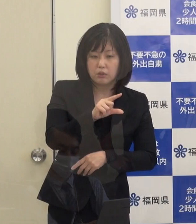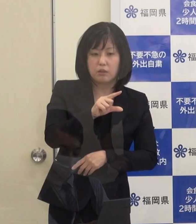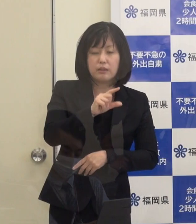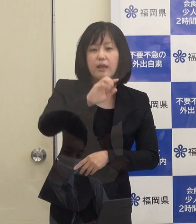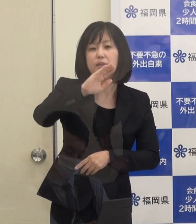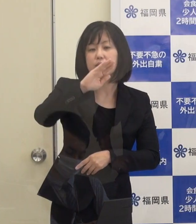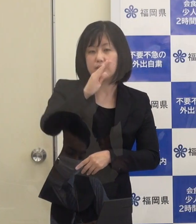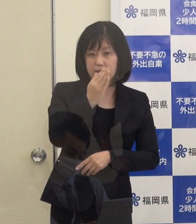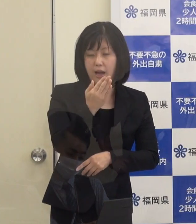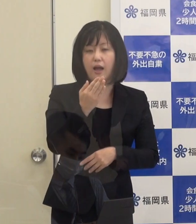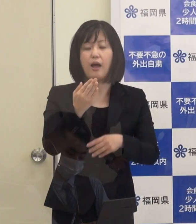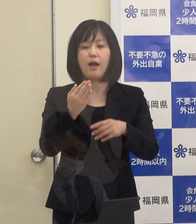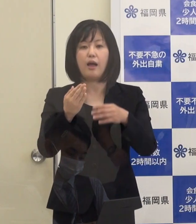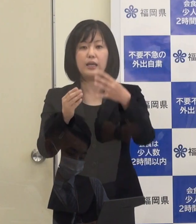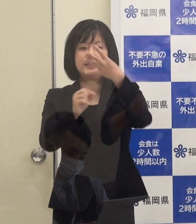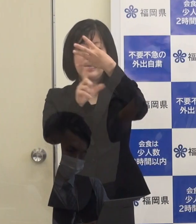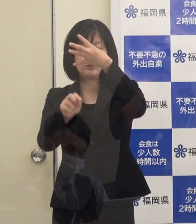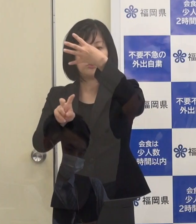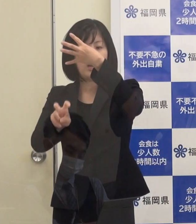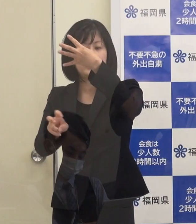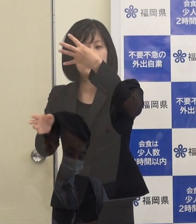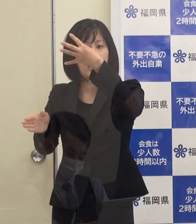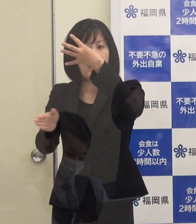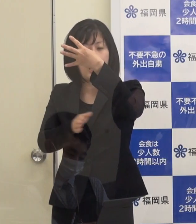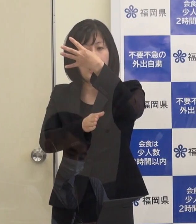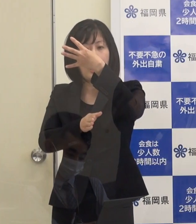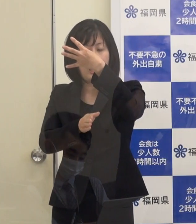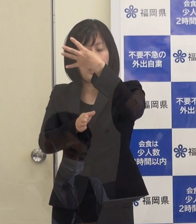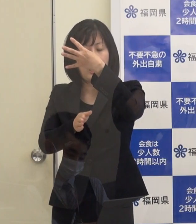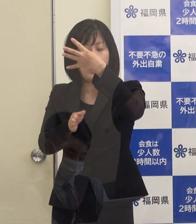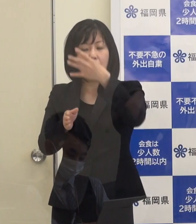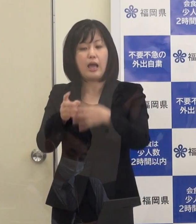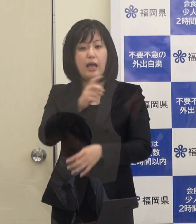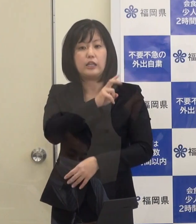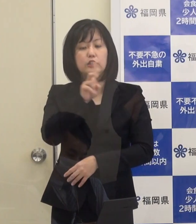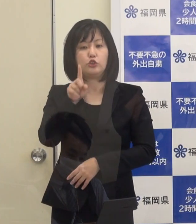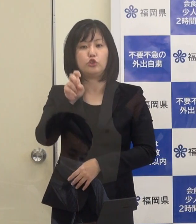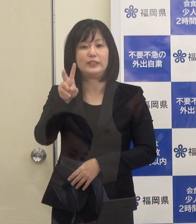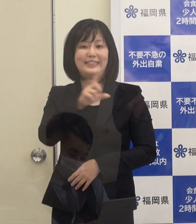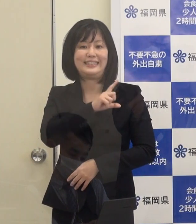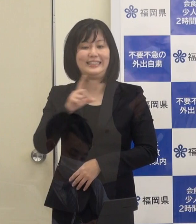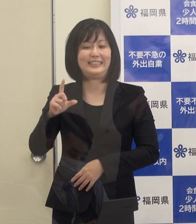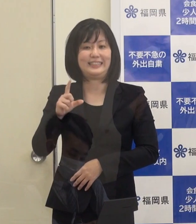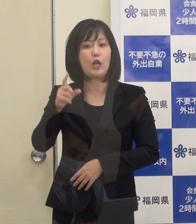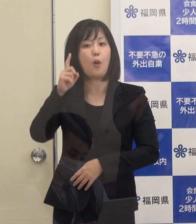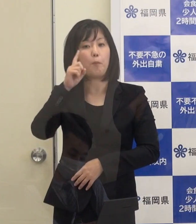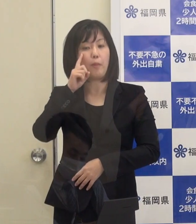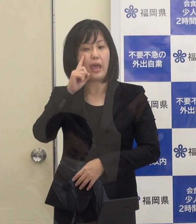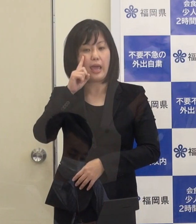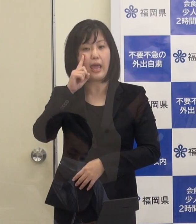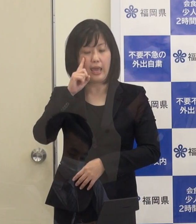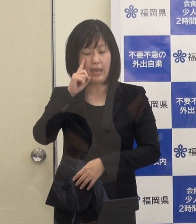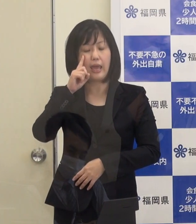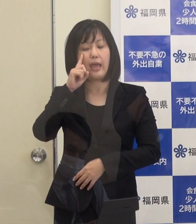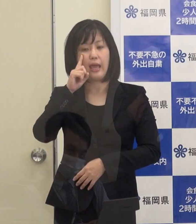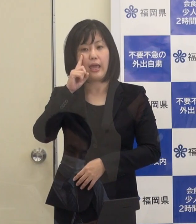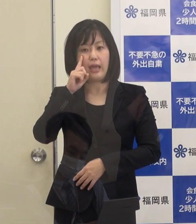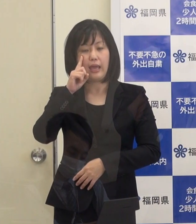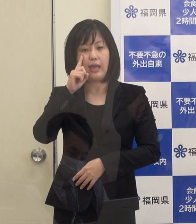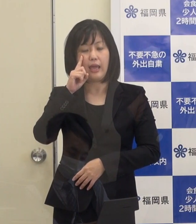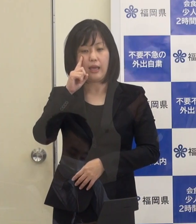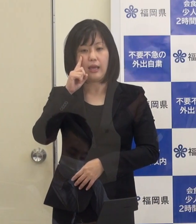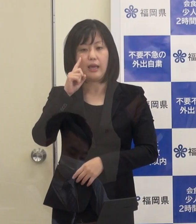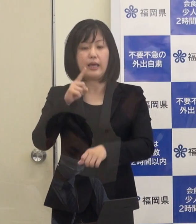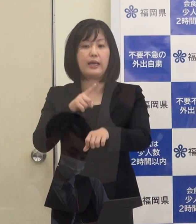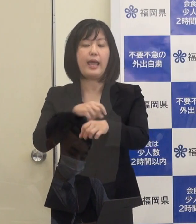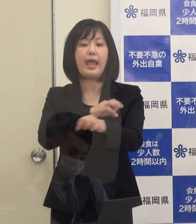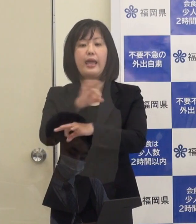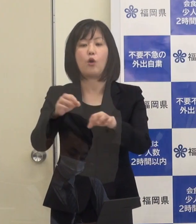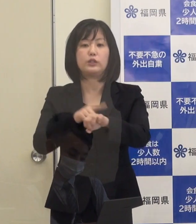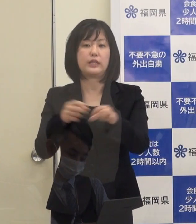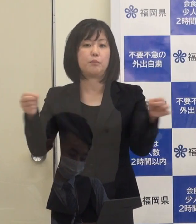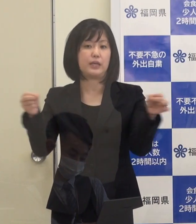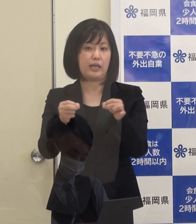４月２０日からみると１２日目 時短を始めた４月２２日から見ると１０日目に当たる５月１日は